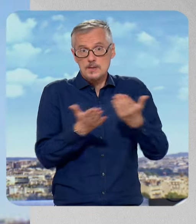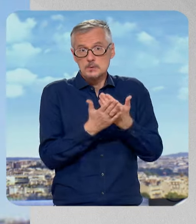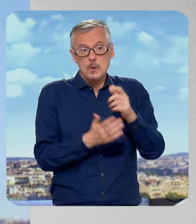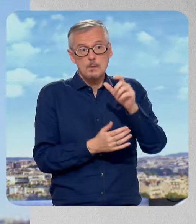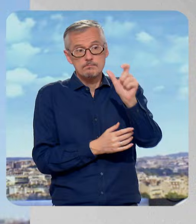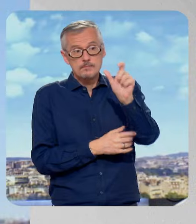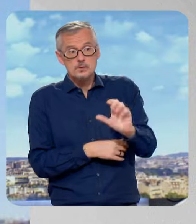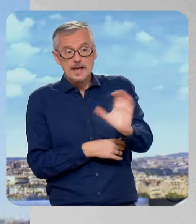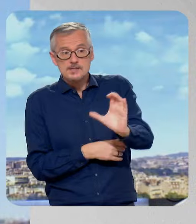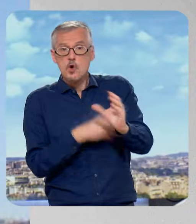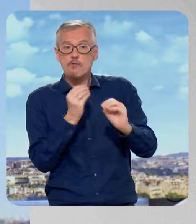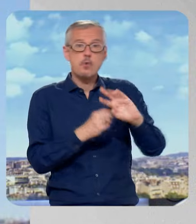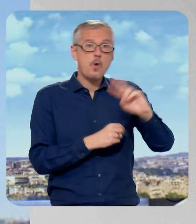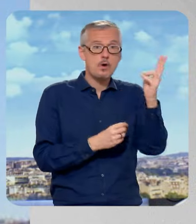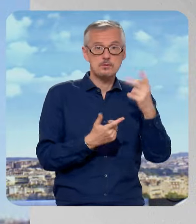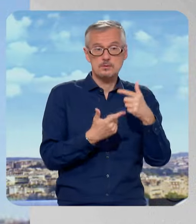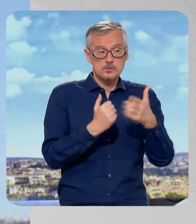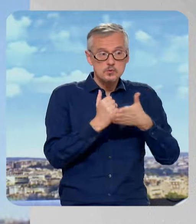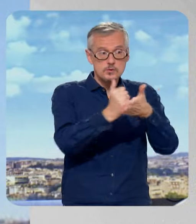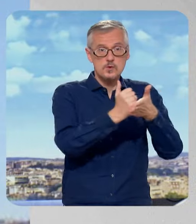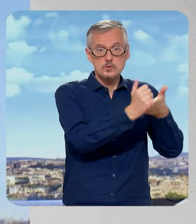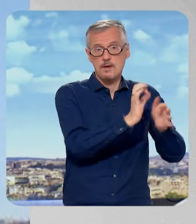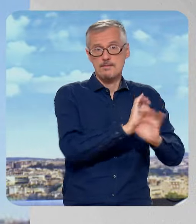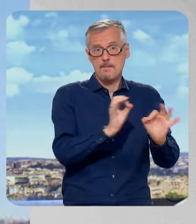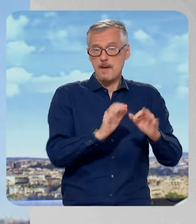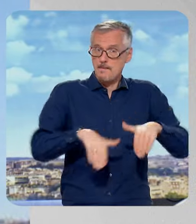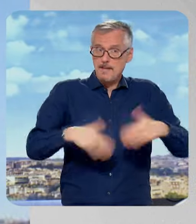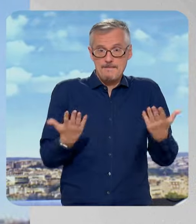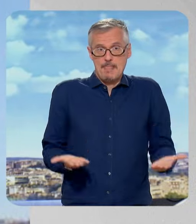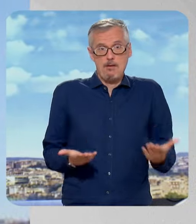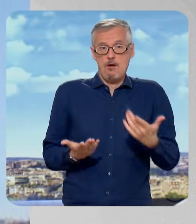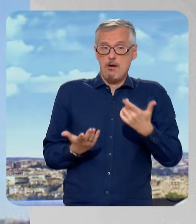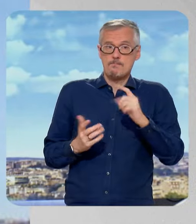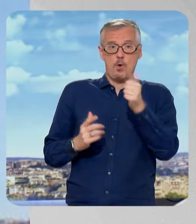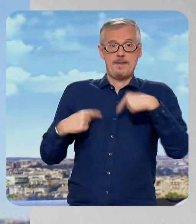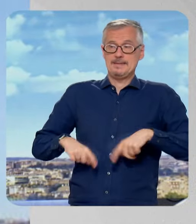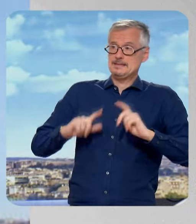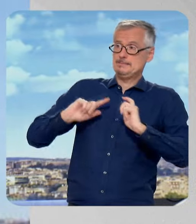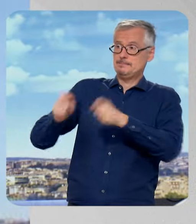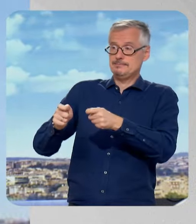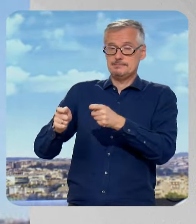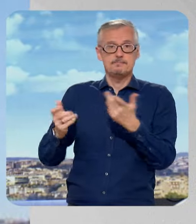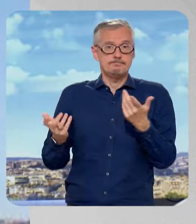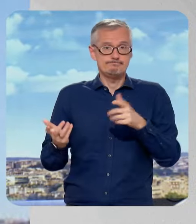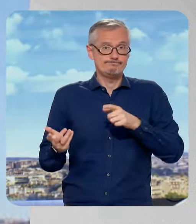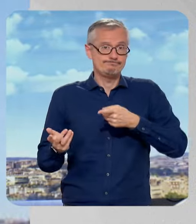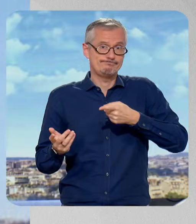B.Cazeneuve en faisait partie.